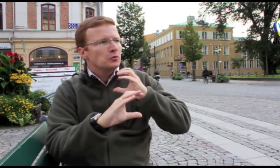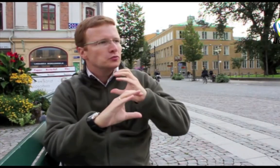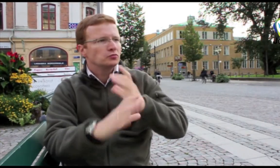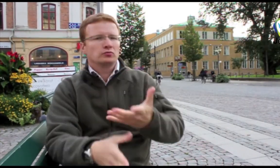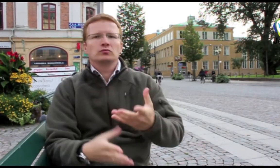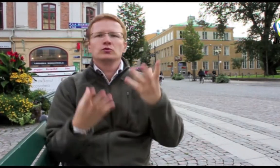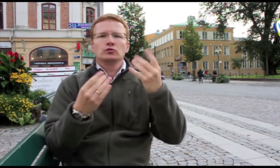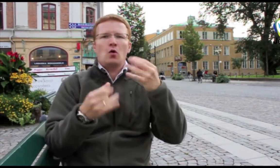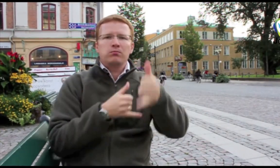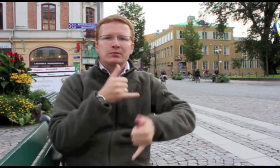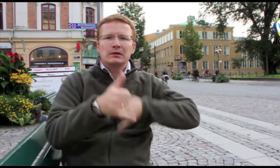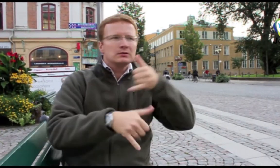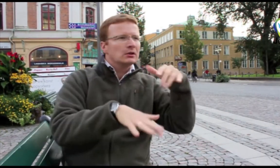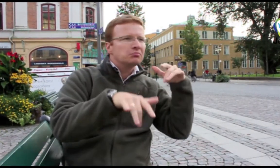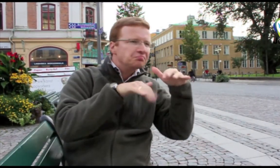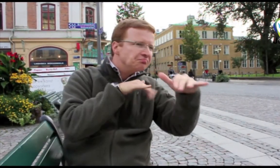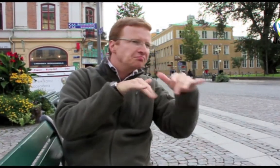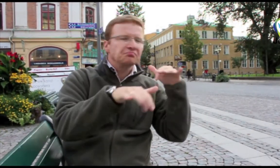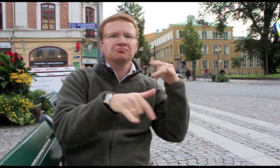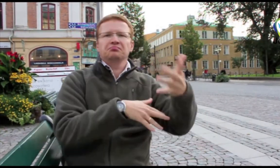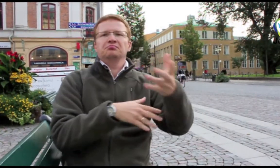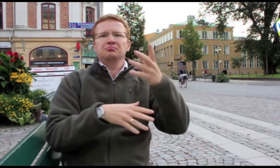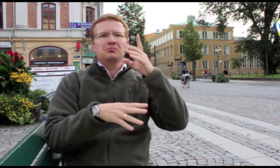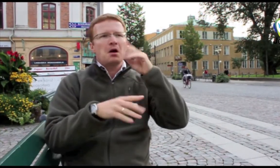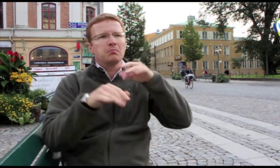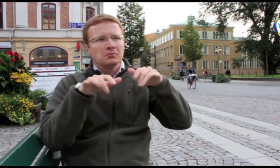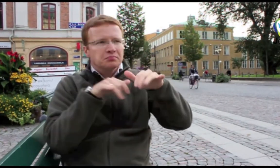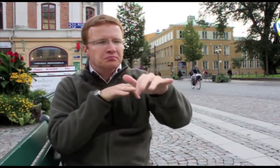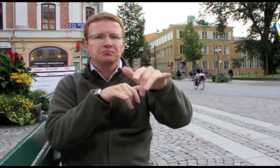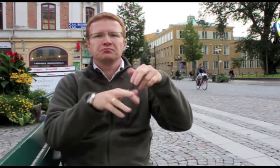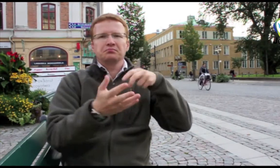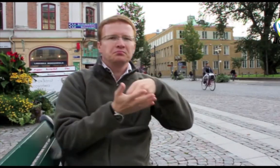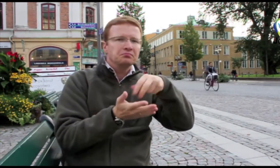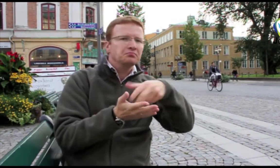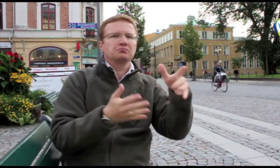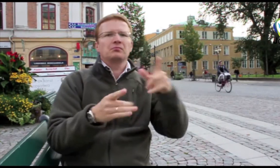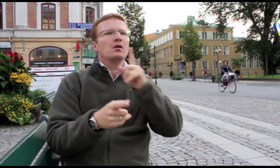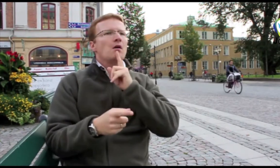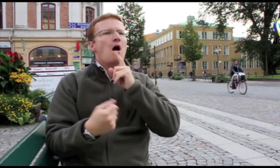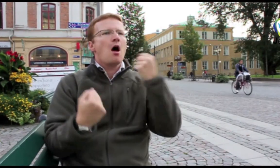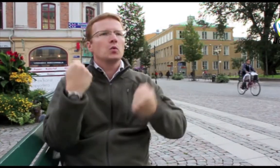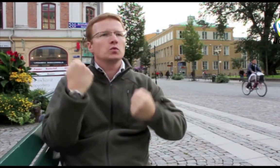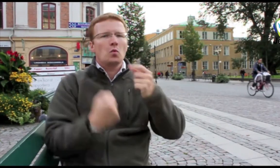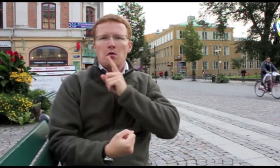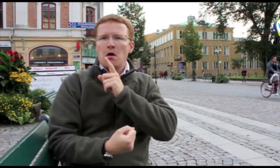A buszok lassan haladnak, nagy a bicikliforgalom. Kevés az autó.